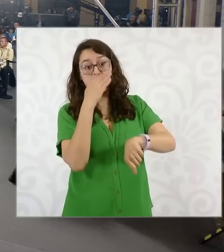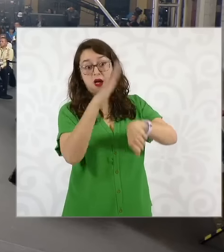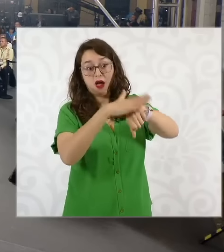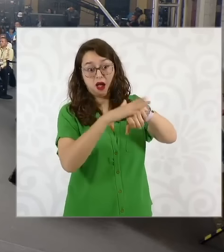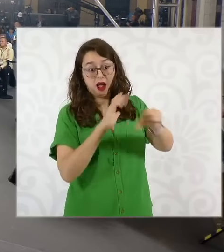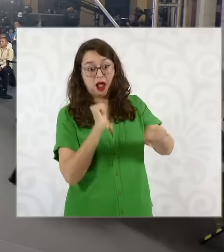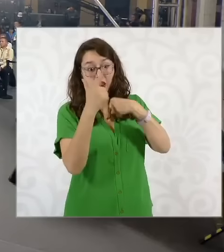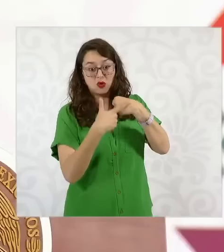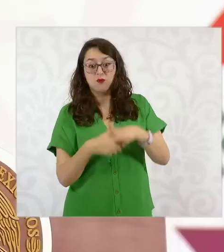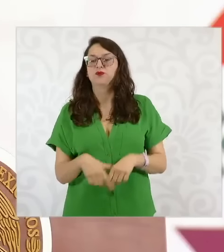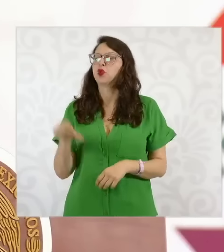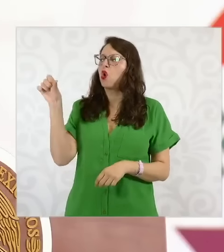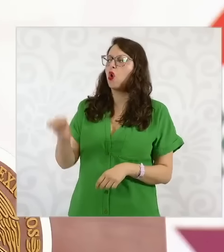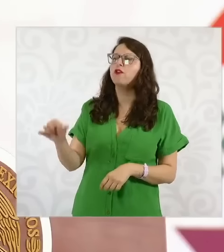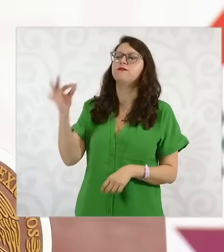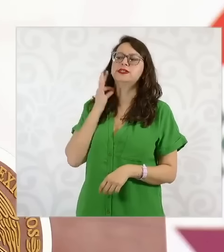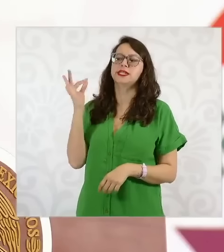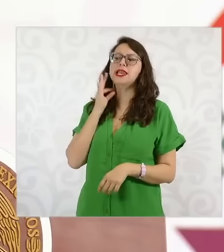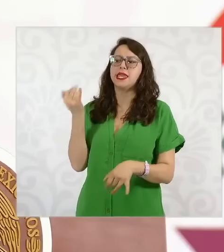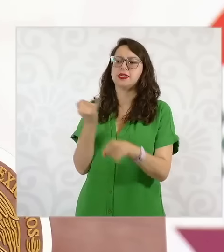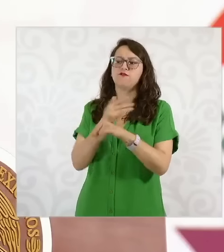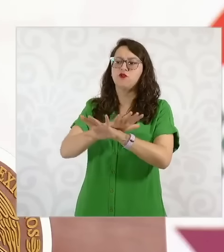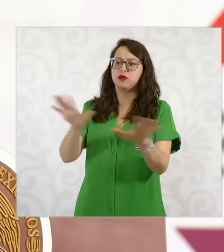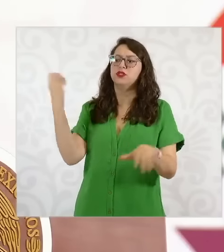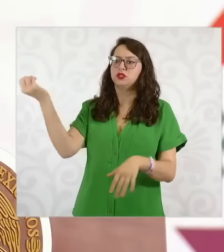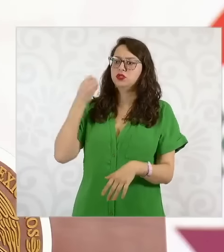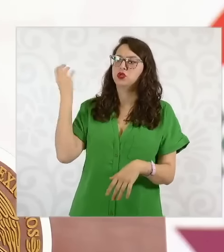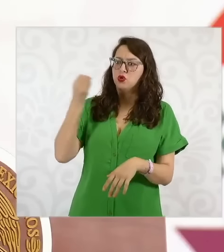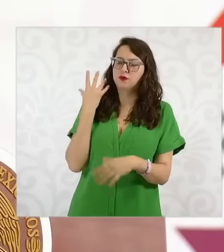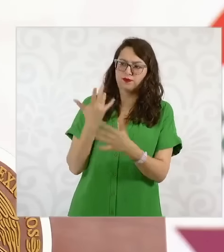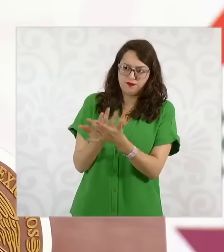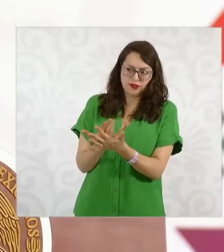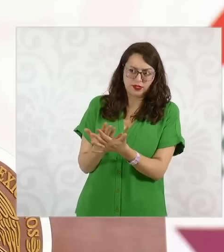entiendo que va a dar una conferencia de prensa, entonces hay que esperar la conferencia